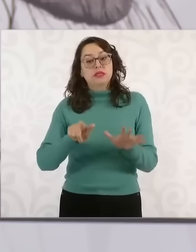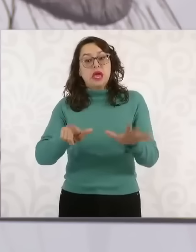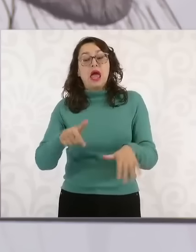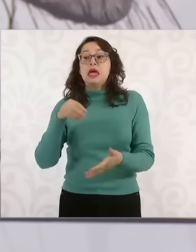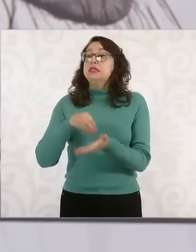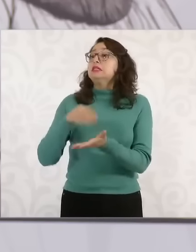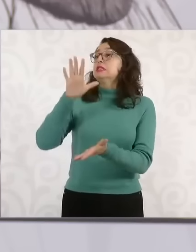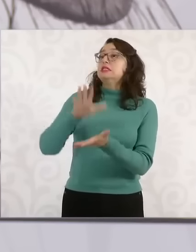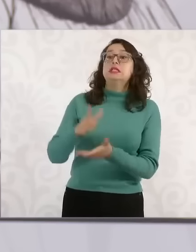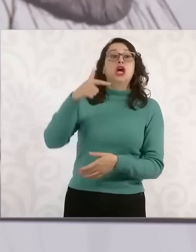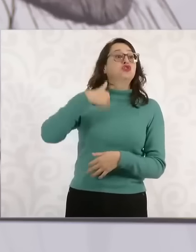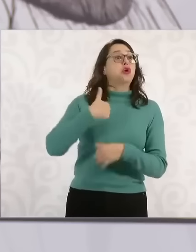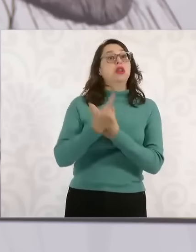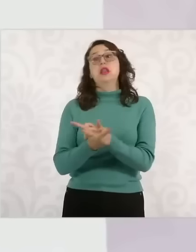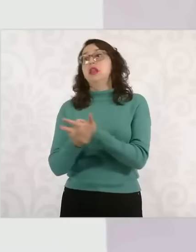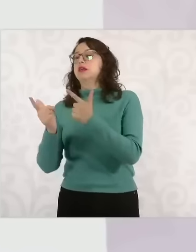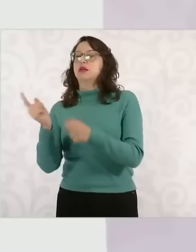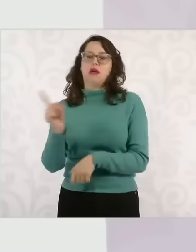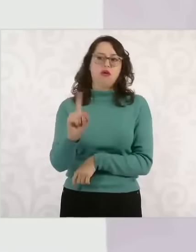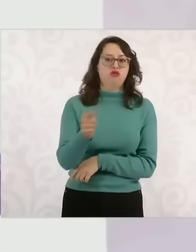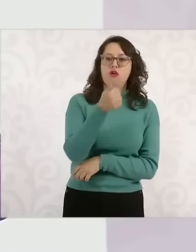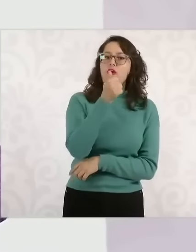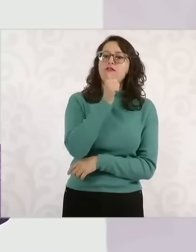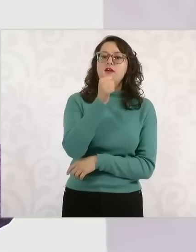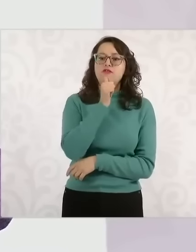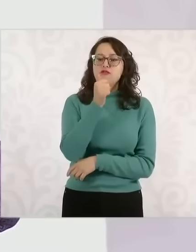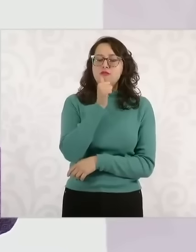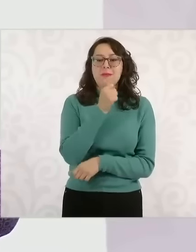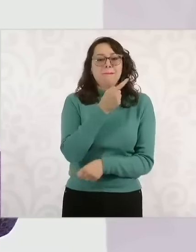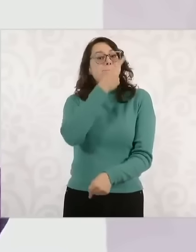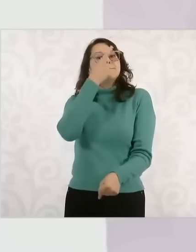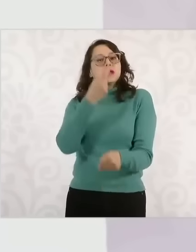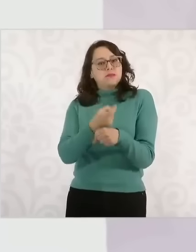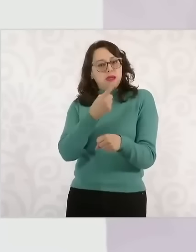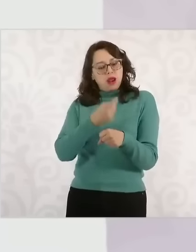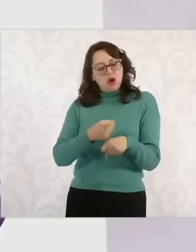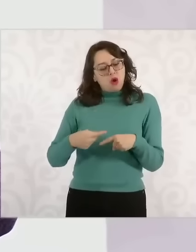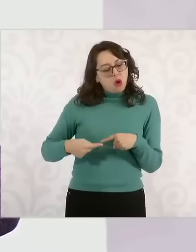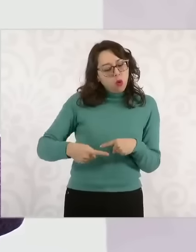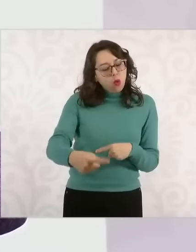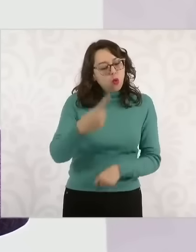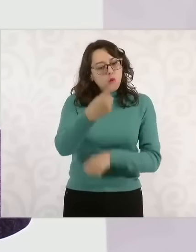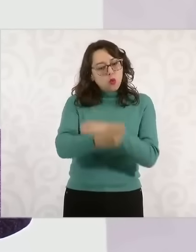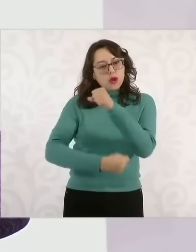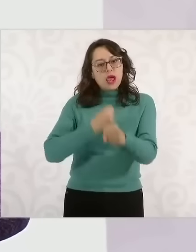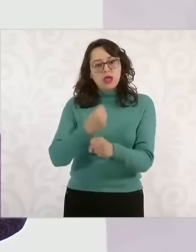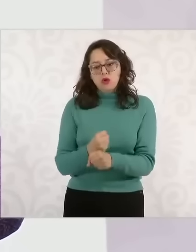Todavía no avanzamos, es decir, necesitamos la credencialización para poder avanzar.